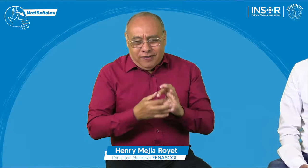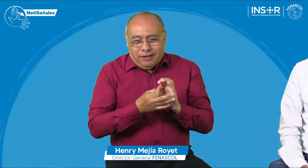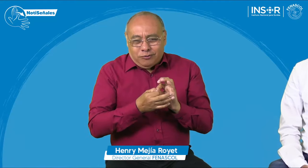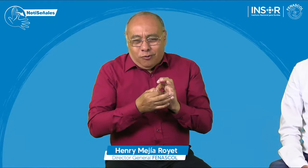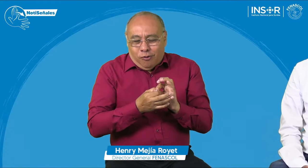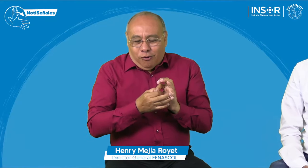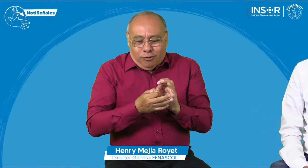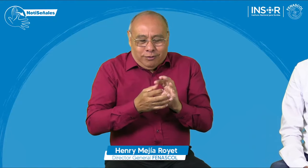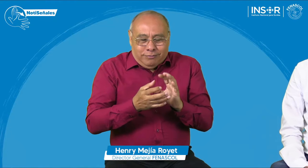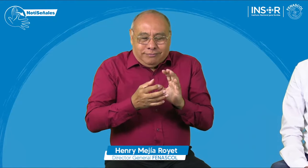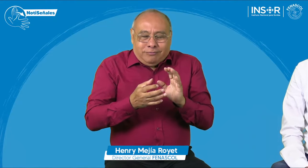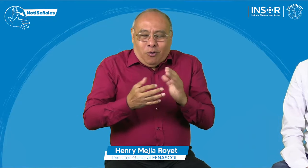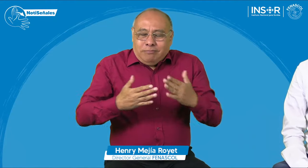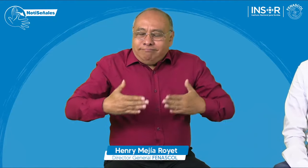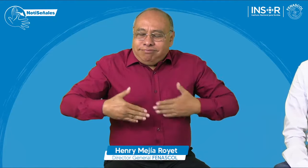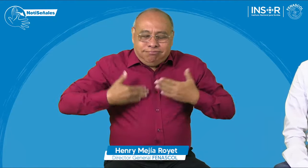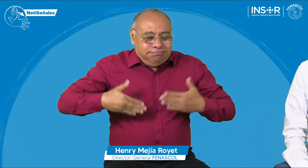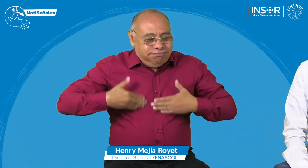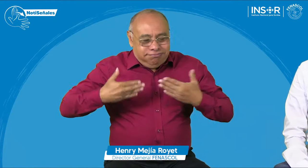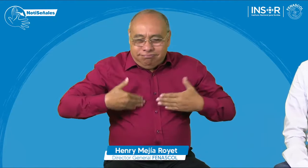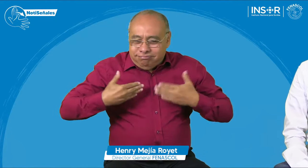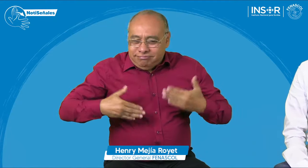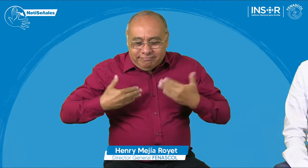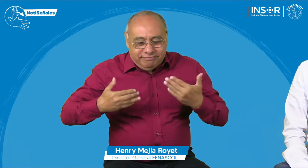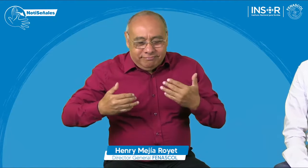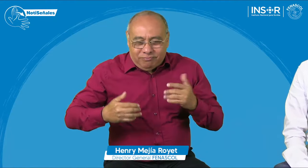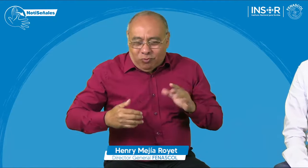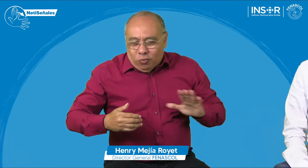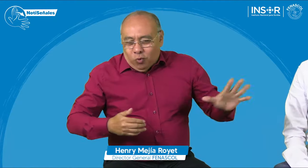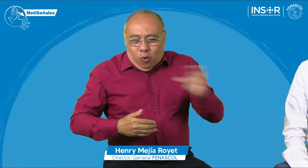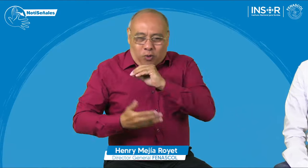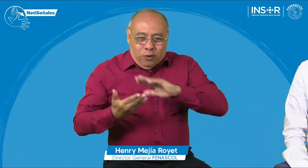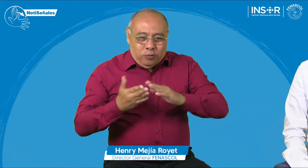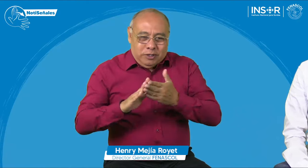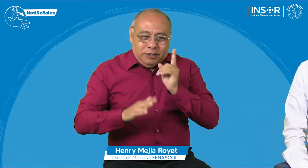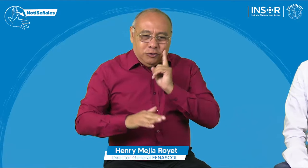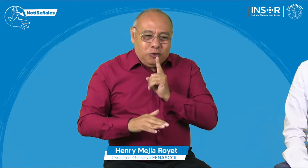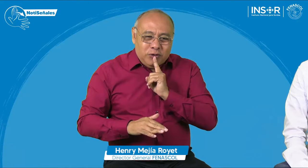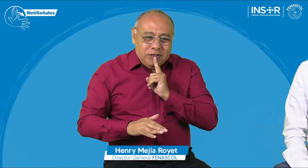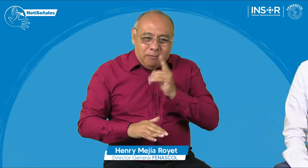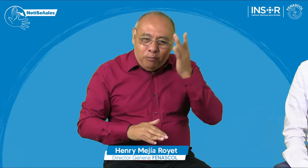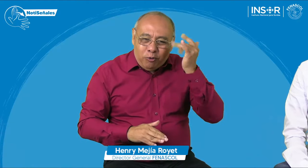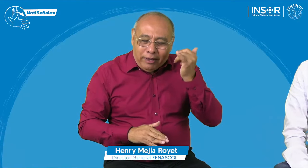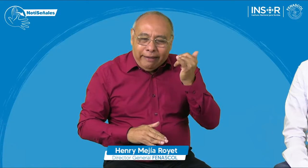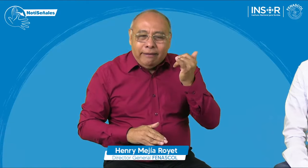hoy también lo es ¿Por qué?